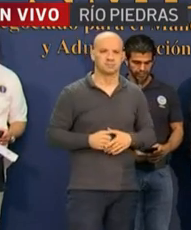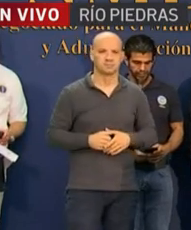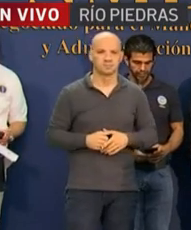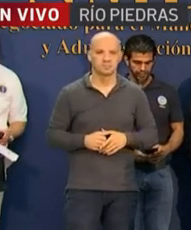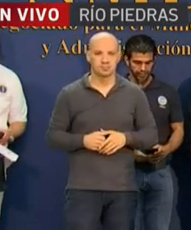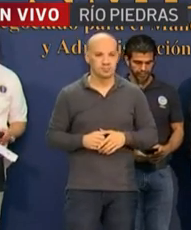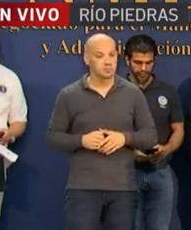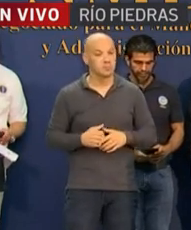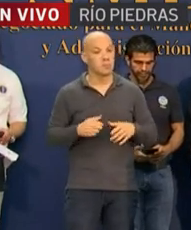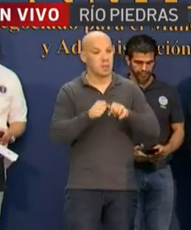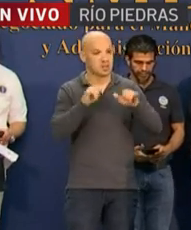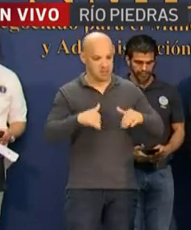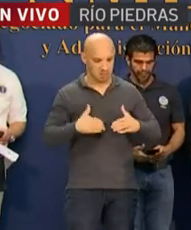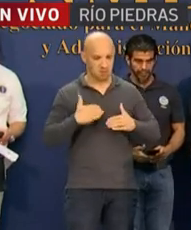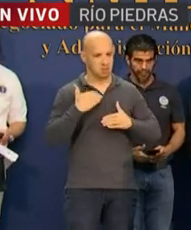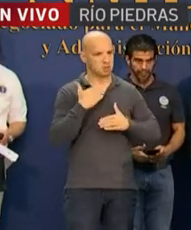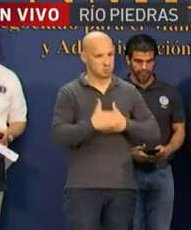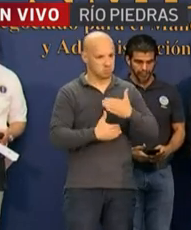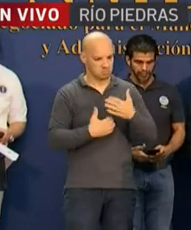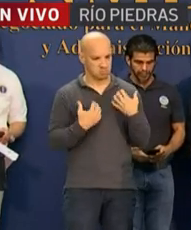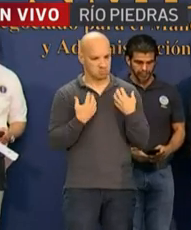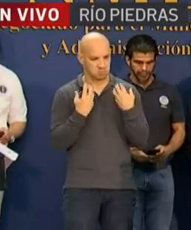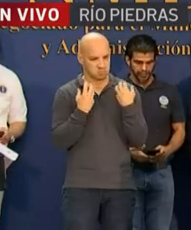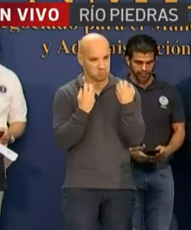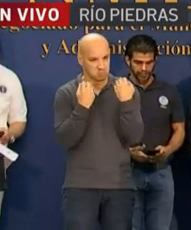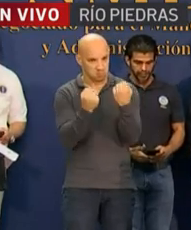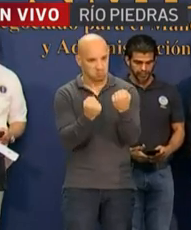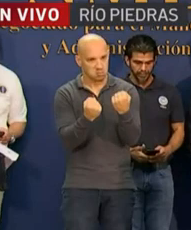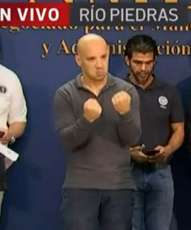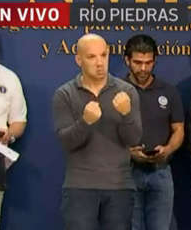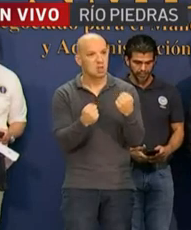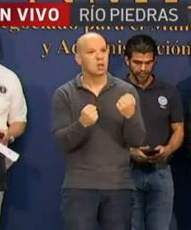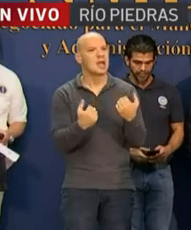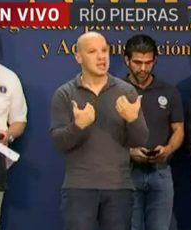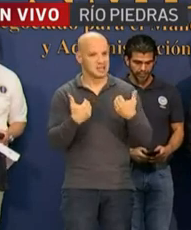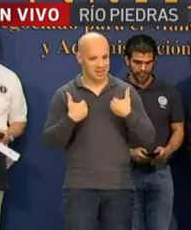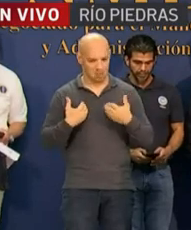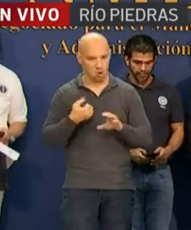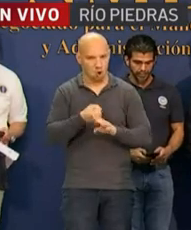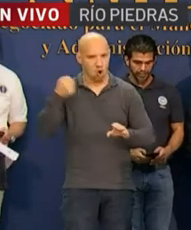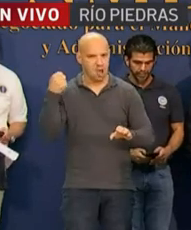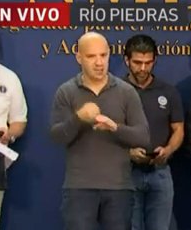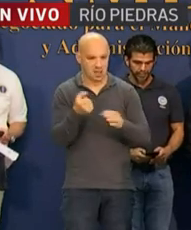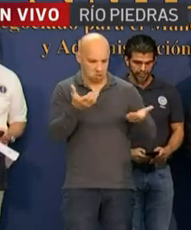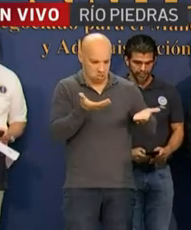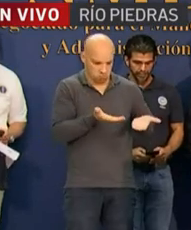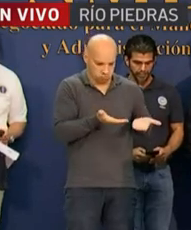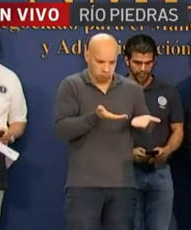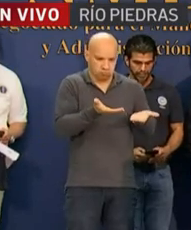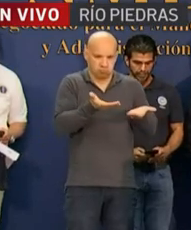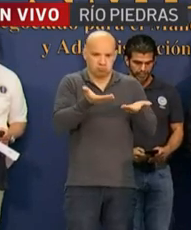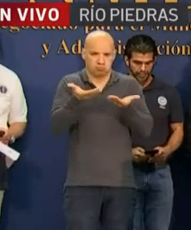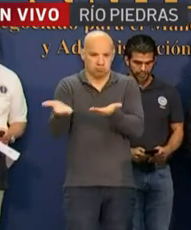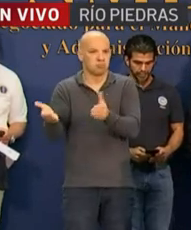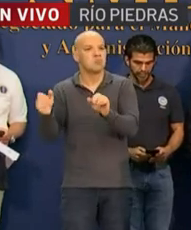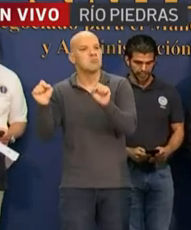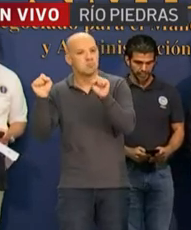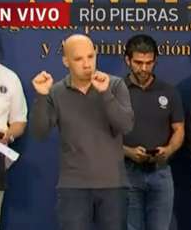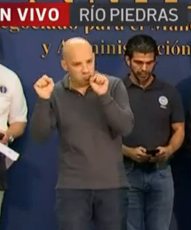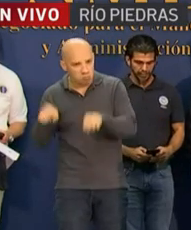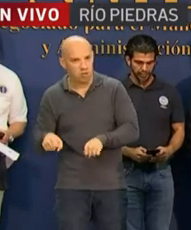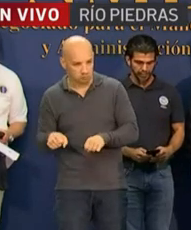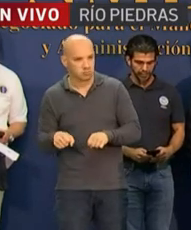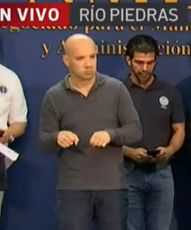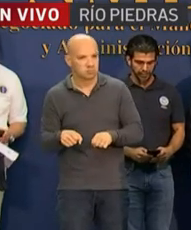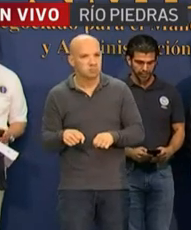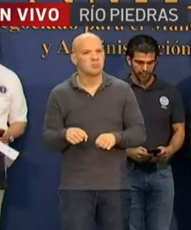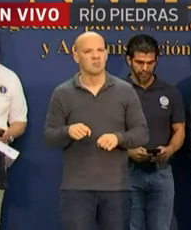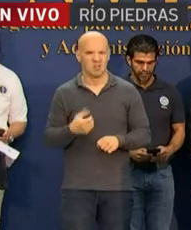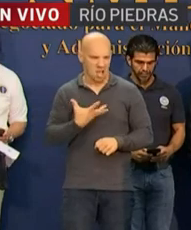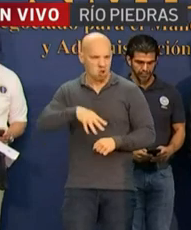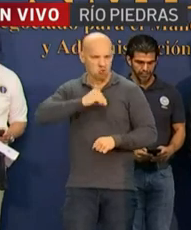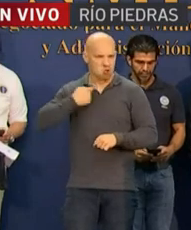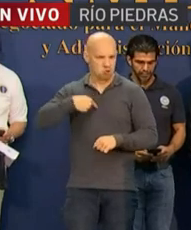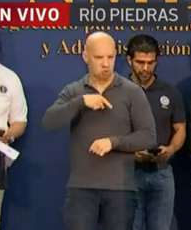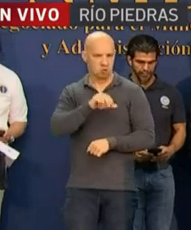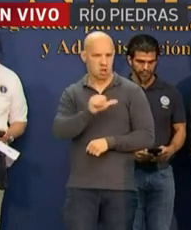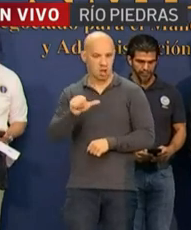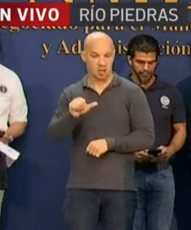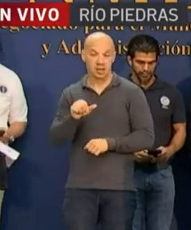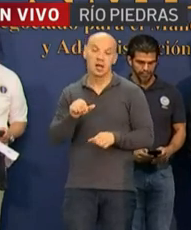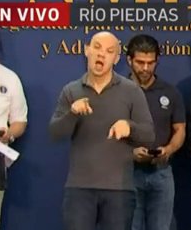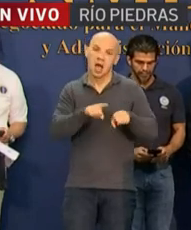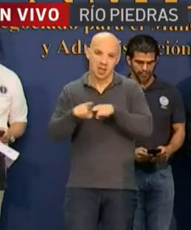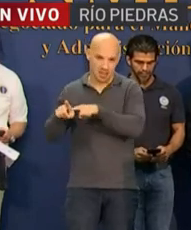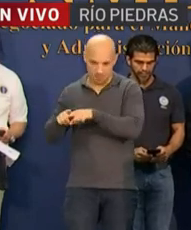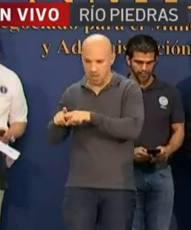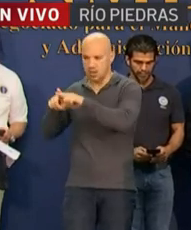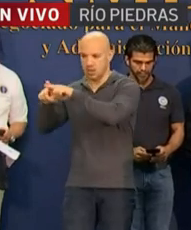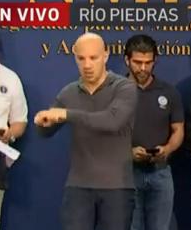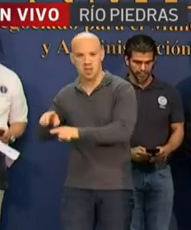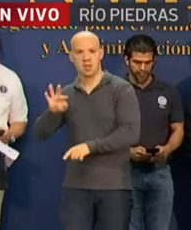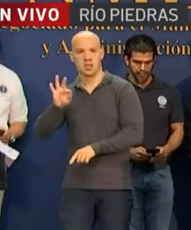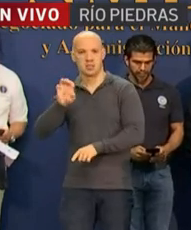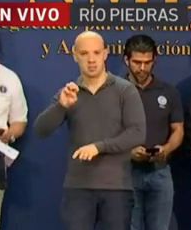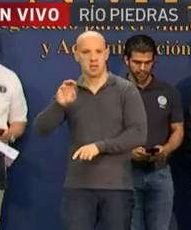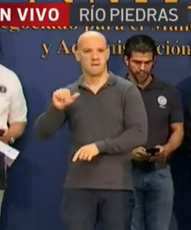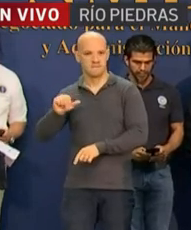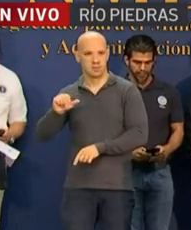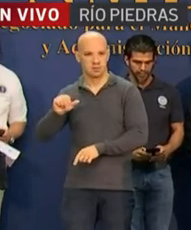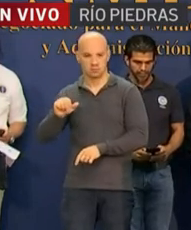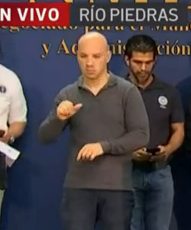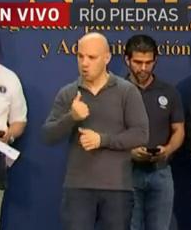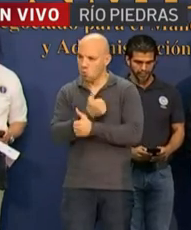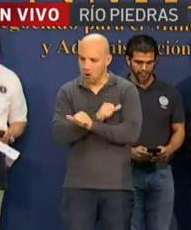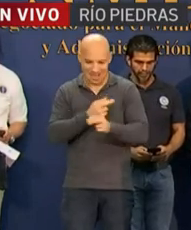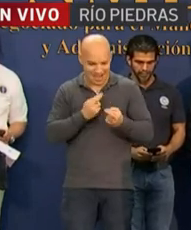ESENCIALES A LA MISMA VEZ?